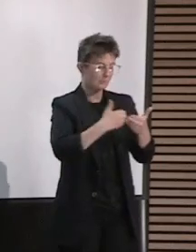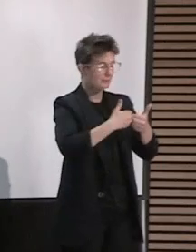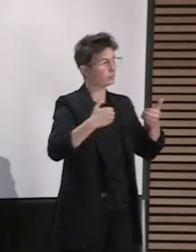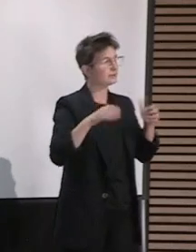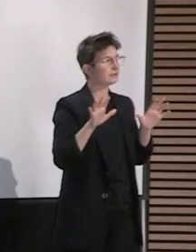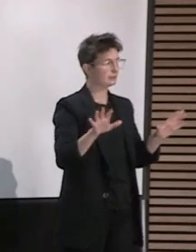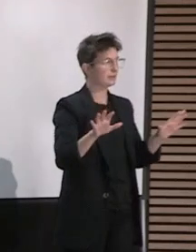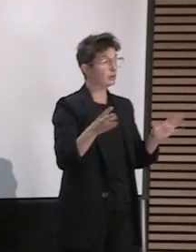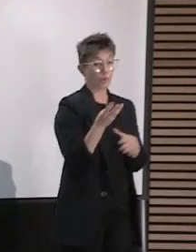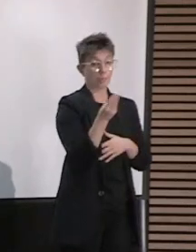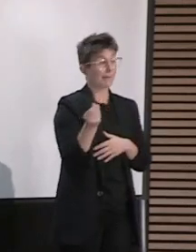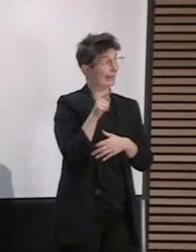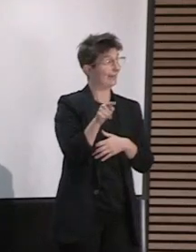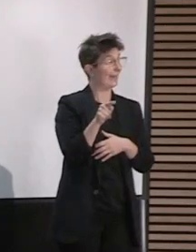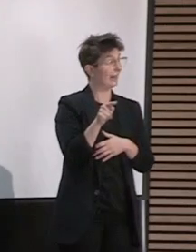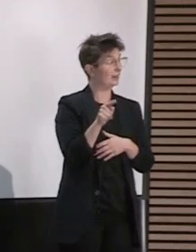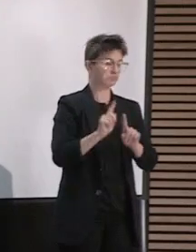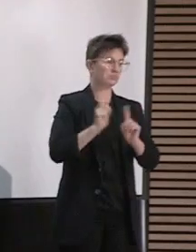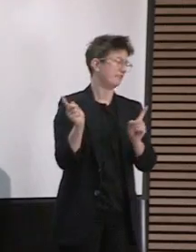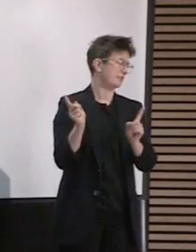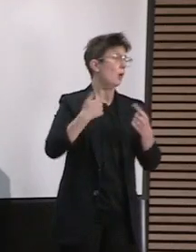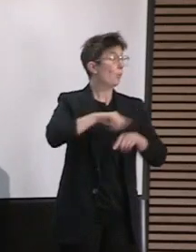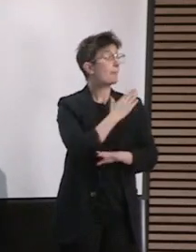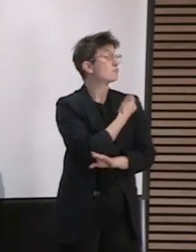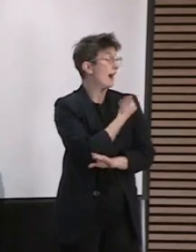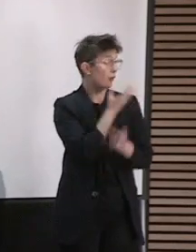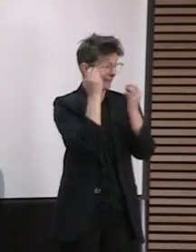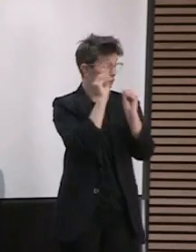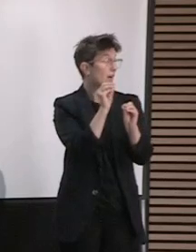kei te titiro koe i taua mea, e kii ana "He aha ta matou i tono ai mo tera? "E rua nga waahanga